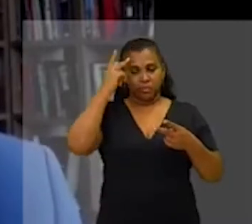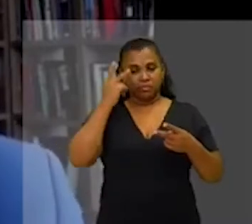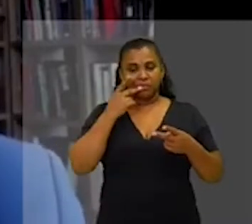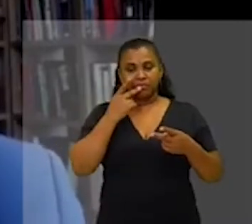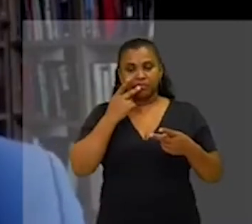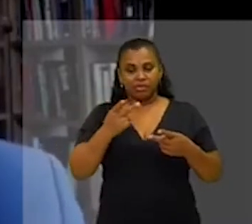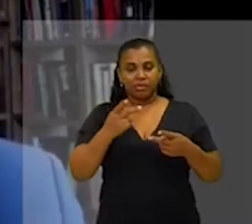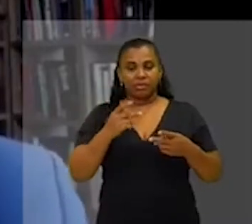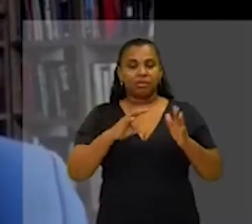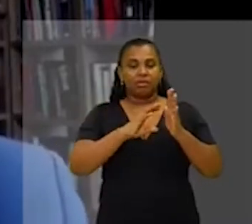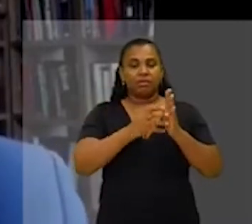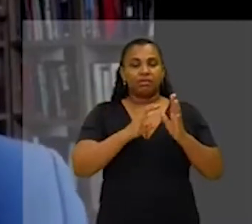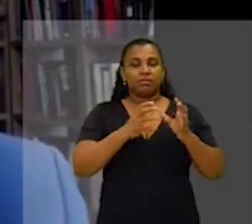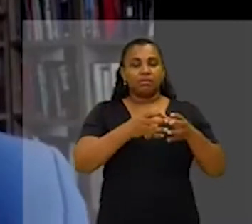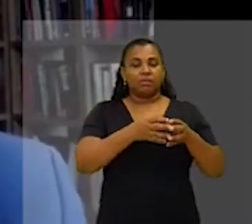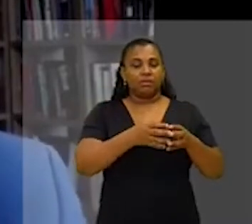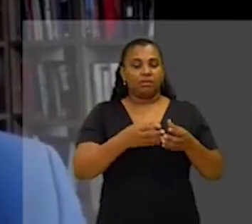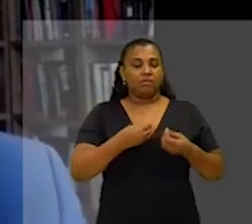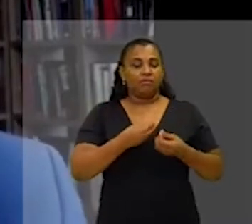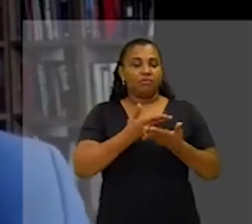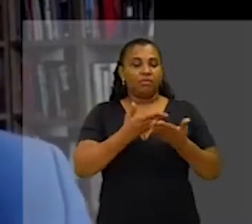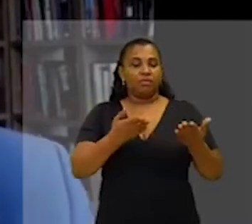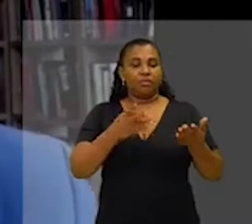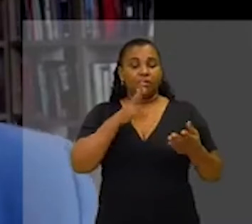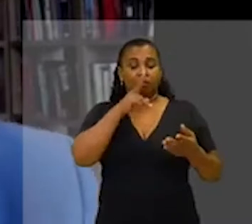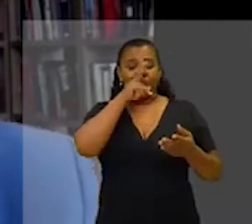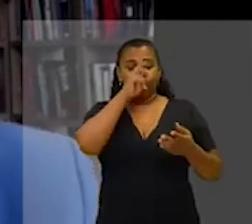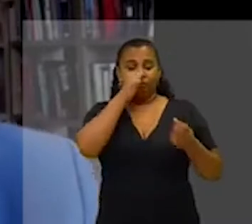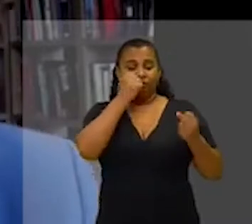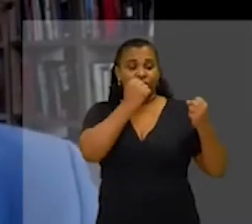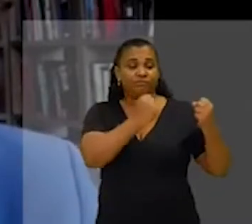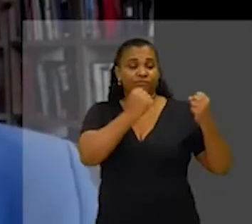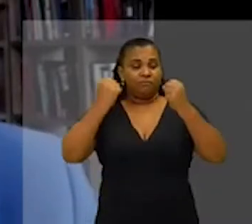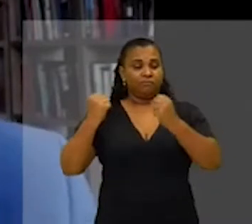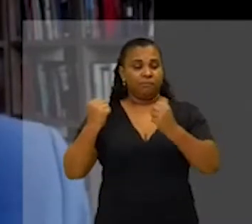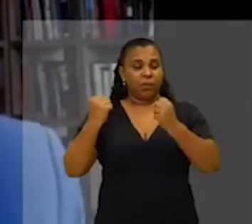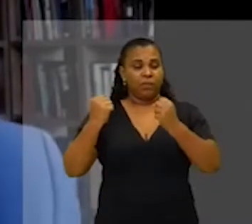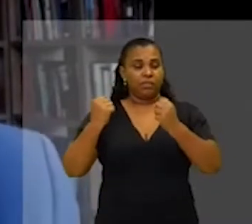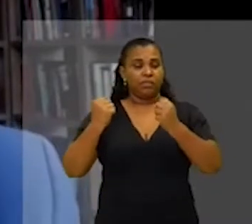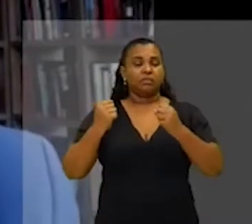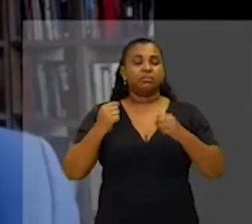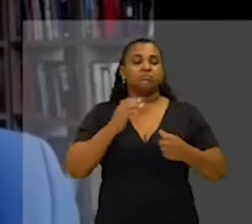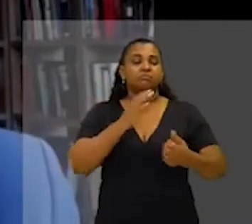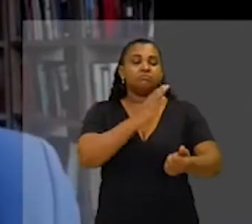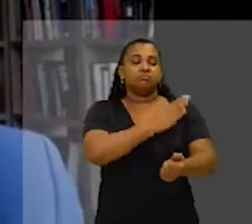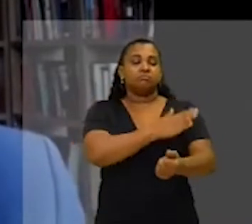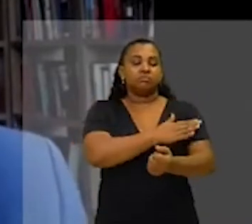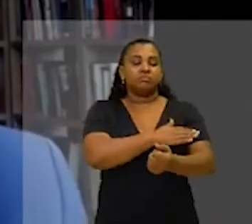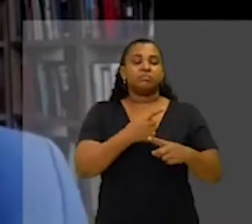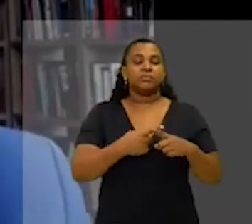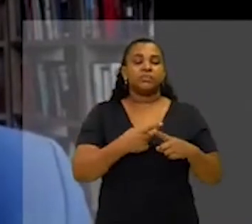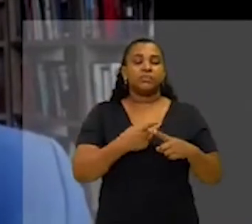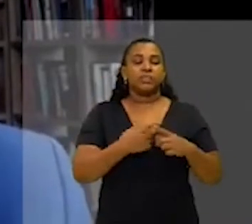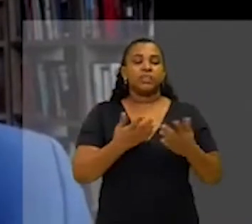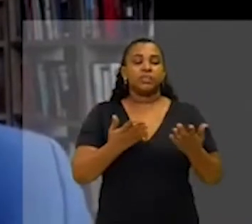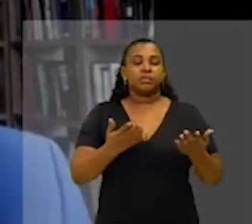oferecem uma potência uma potência que cresce porque a um outro paradigma agora não mais no